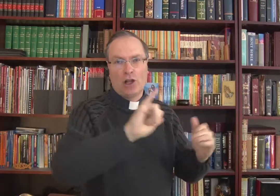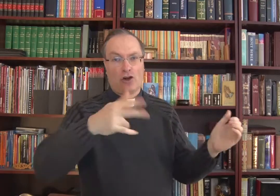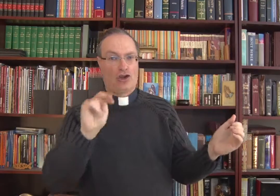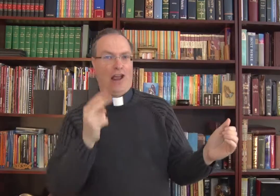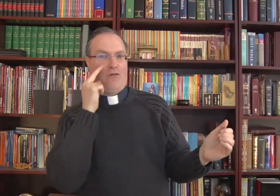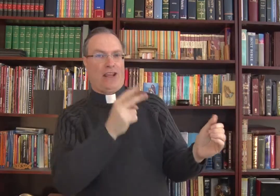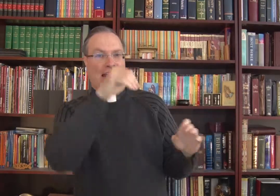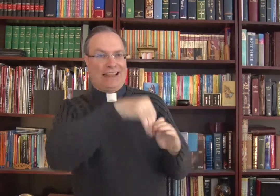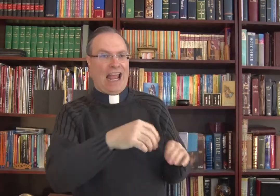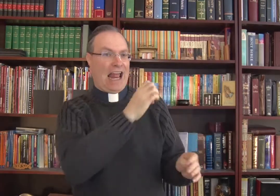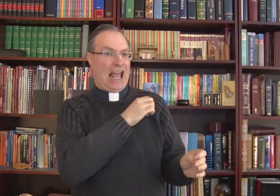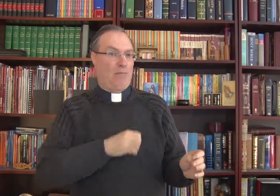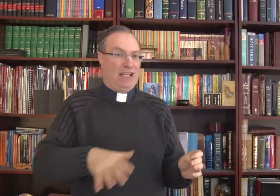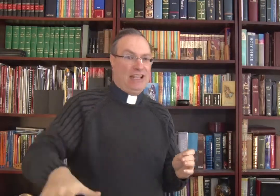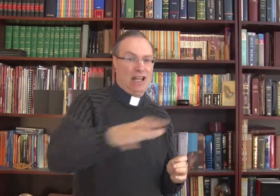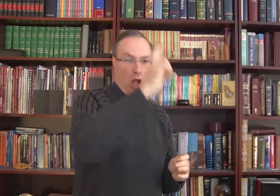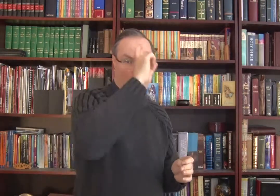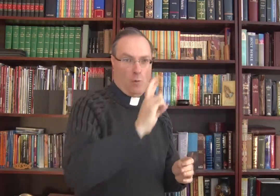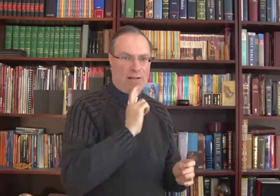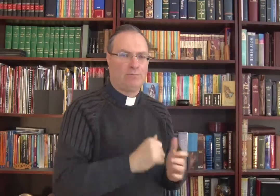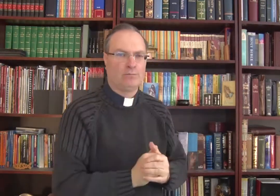que Jean voyait dans l’Empire romain;